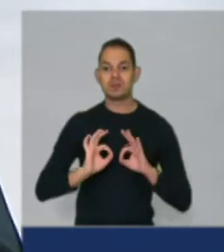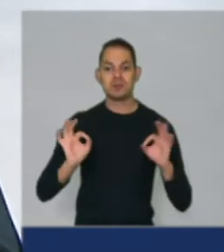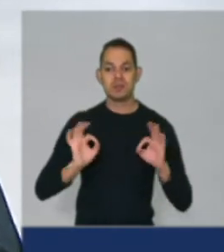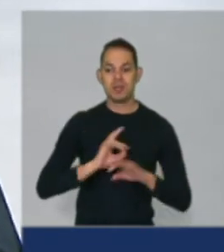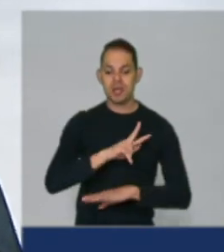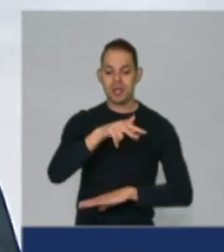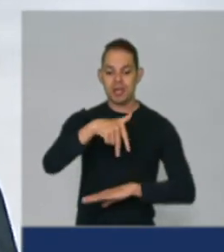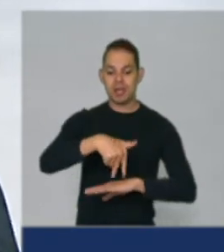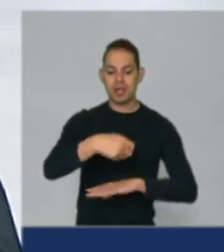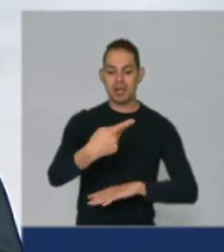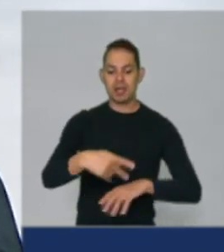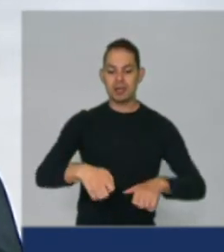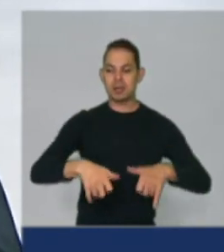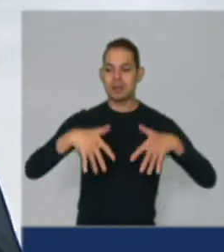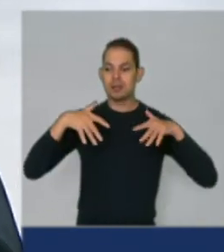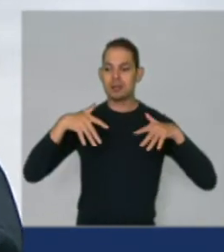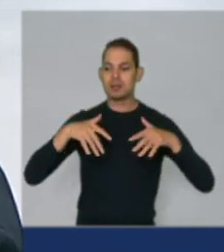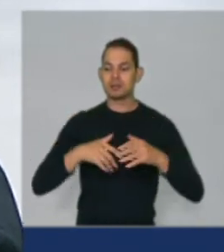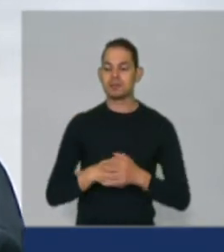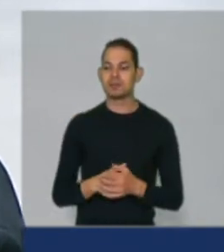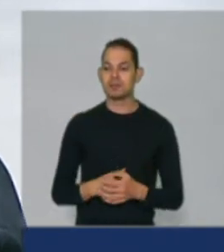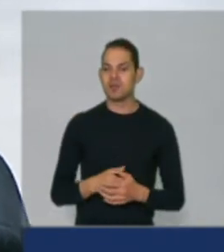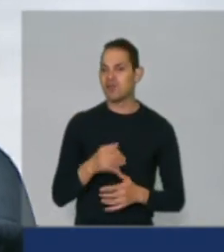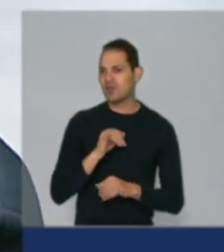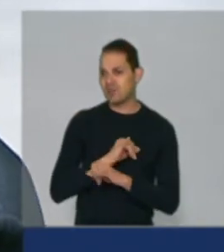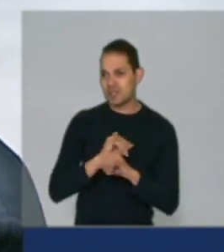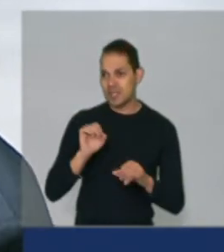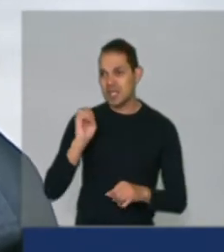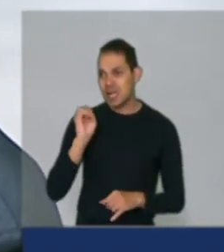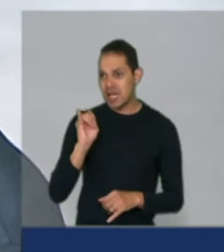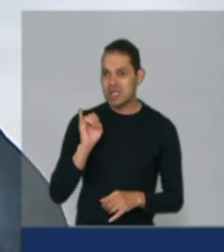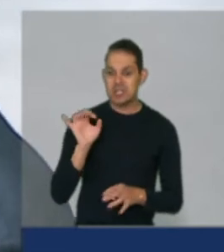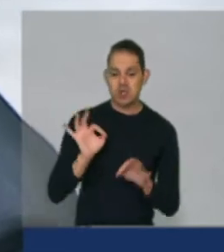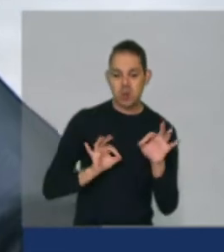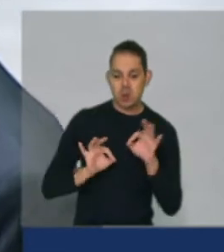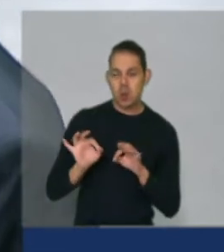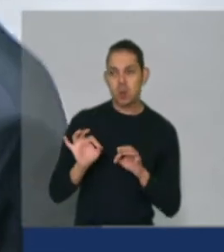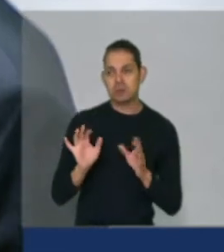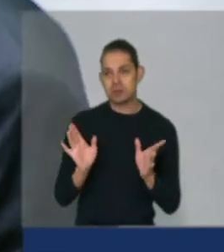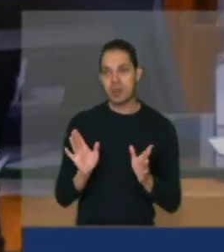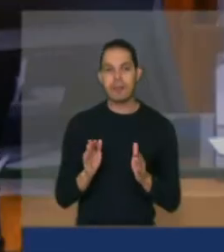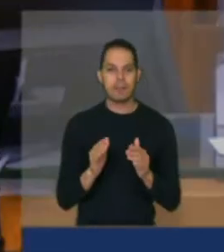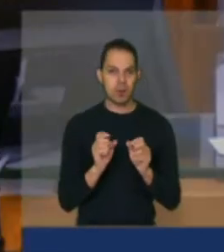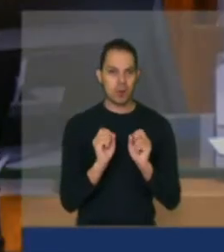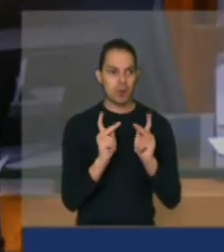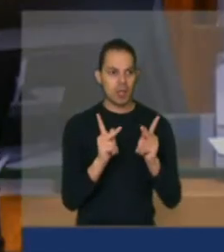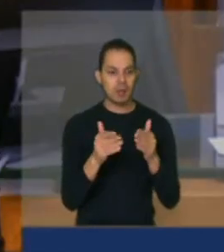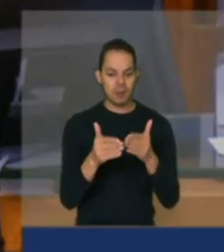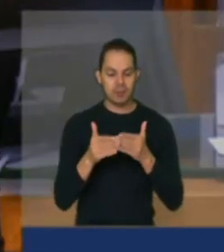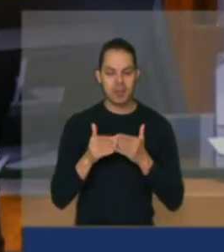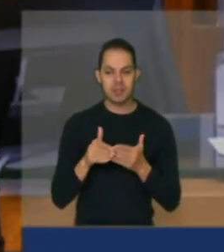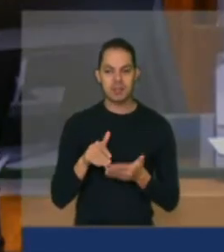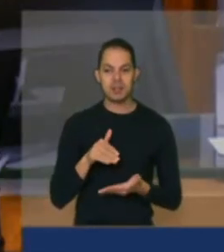PLENÁRIO. SÓ PARA REGISTRAR SE V.EXA. PUDER... [PRESIDENTE]: OK EU JÁ VOU SOLICITAR AQUI A NOSSA COMPETENTE EQUIPE TÉCNICA DO PLENÁRIO, QUE POSSAM...